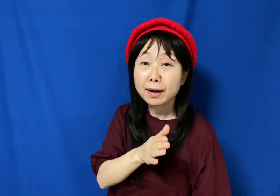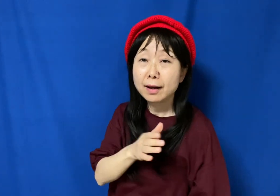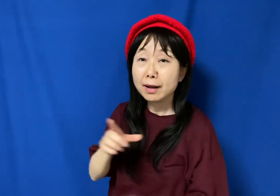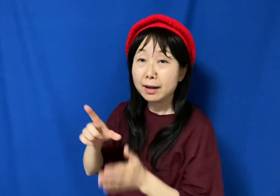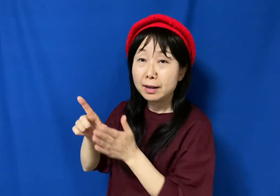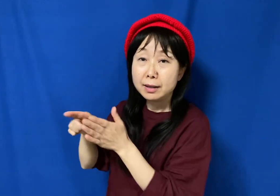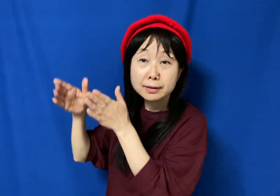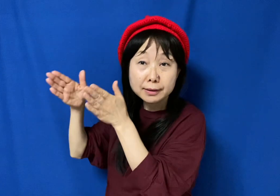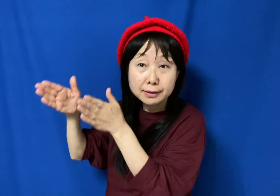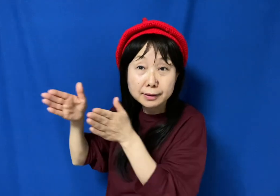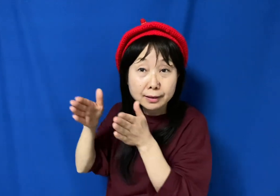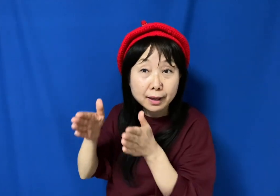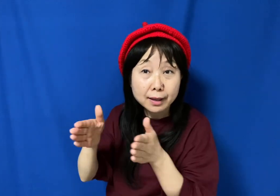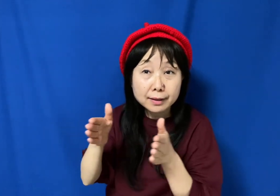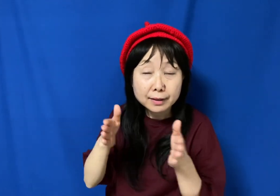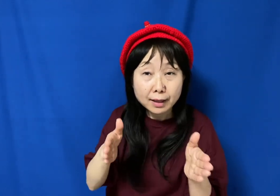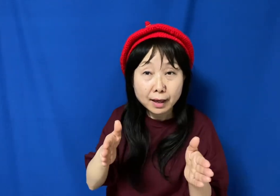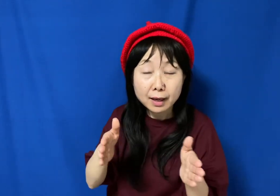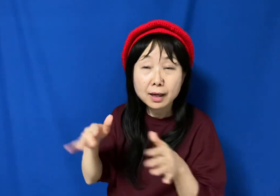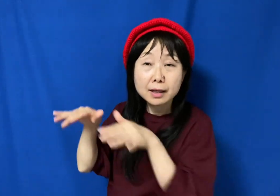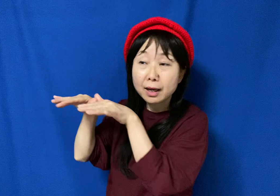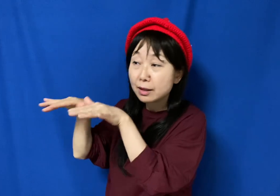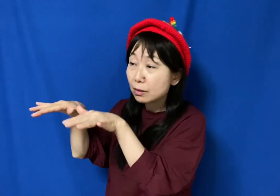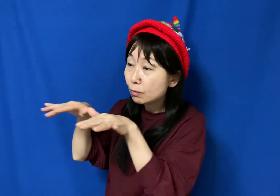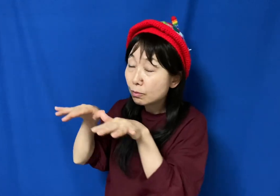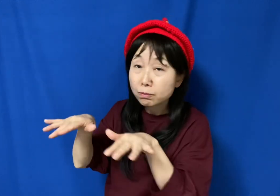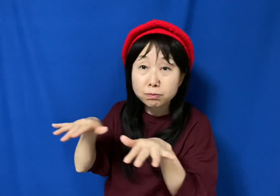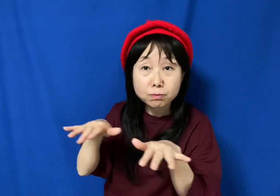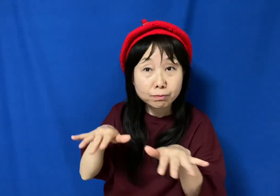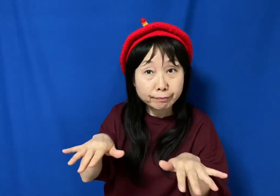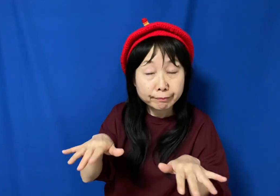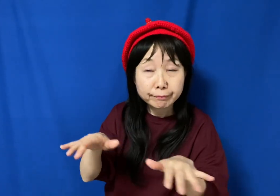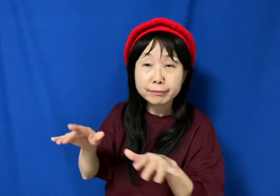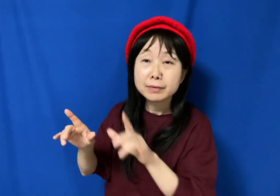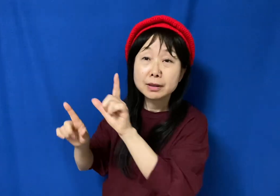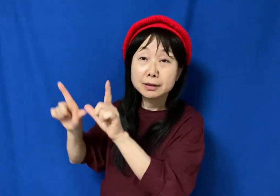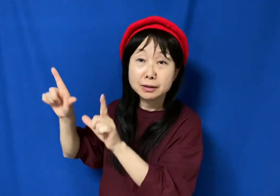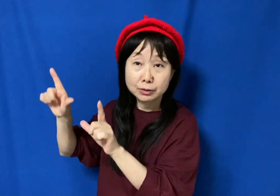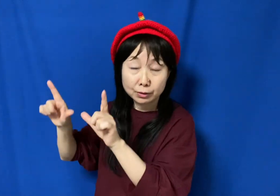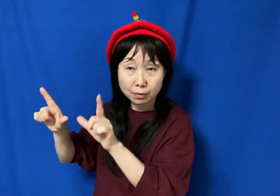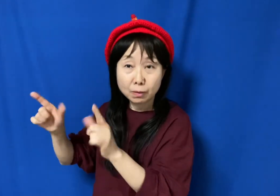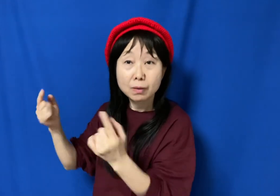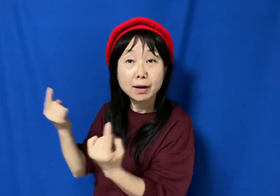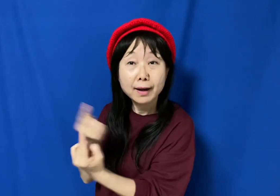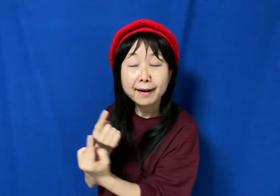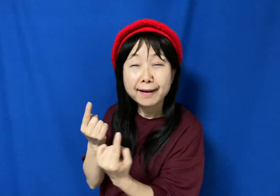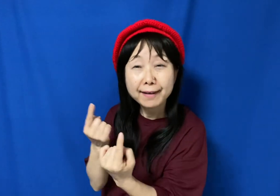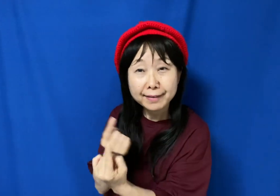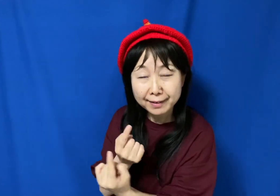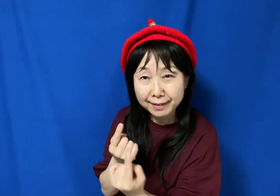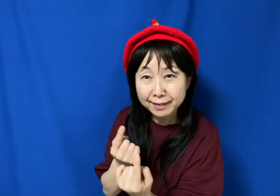時代や（手話：時代×３） 流行とともに（手話：流行×３） 形を変えて（手話：形・変え×３）